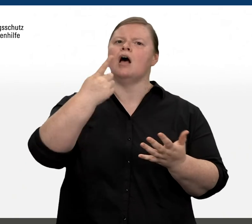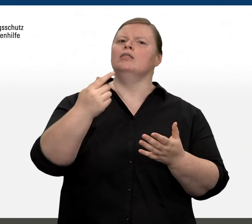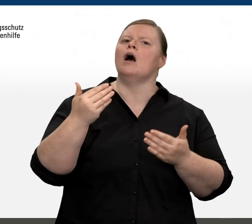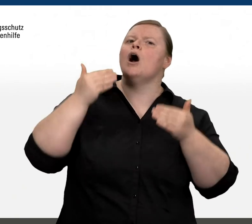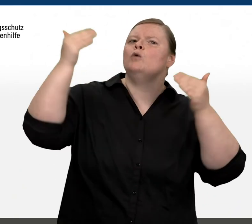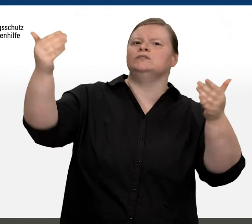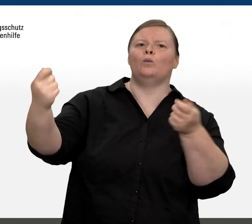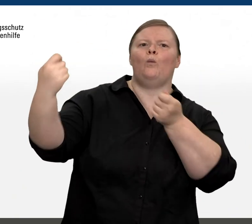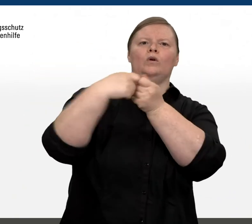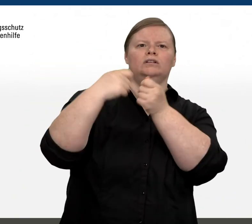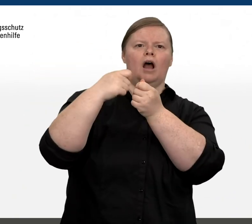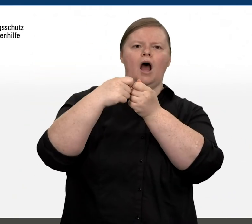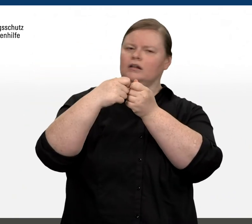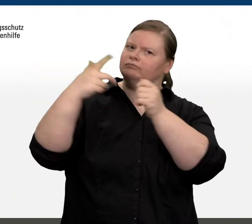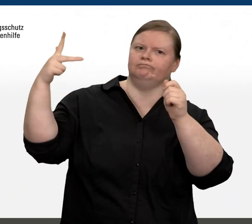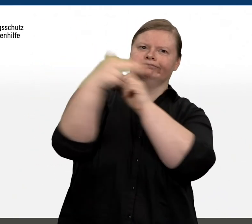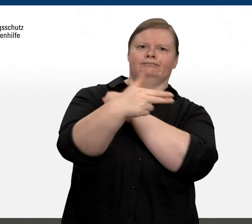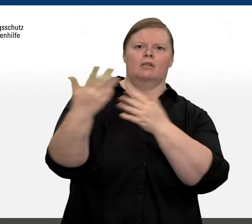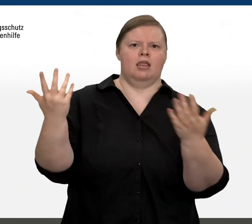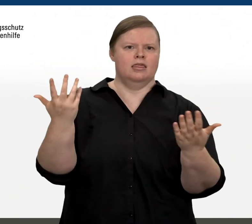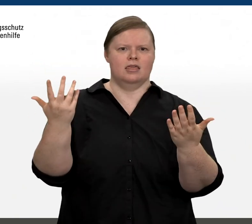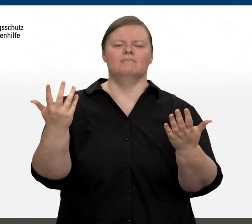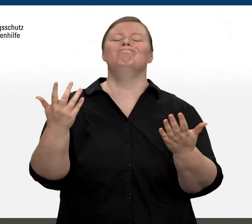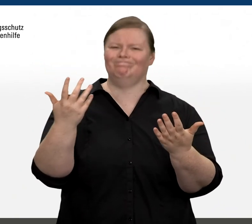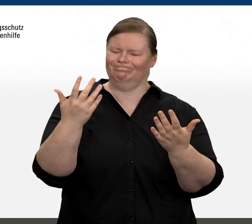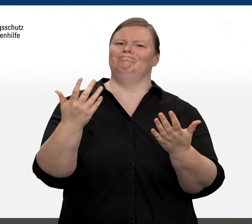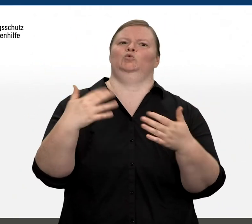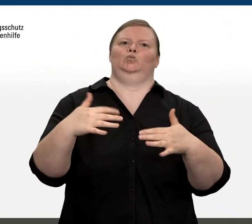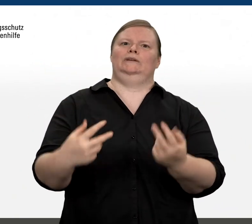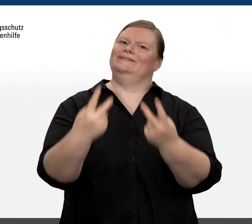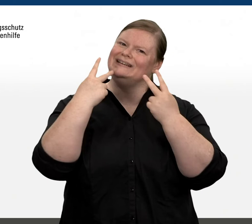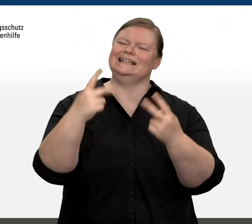der Außenwelt abgeschnitten werden ist es wichtig,